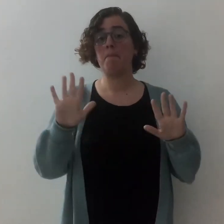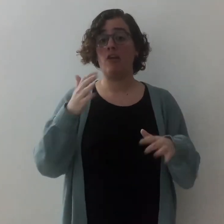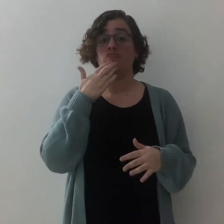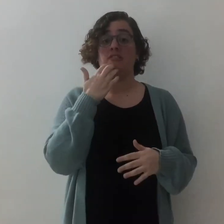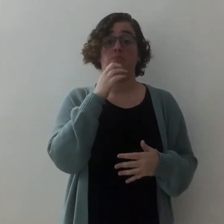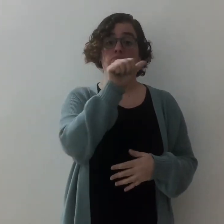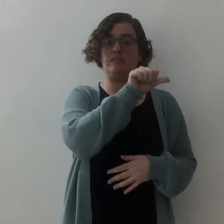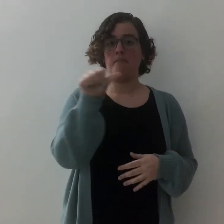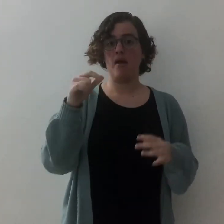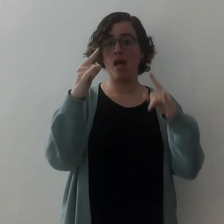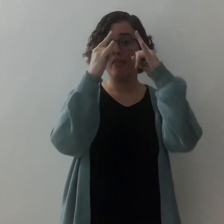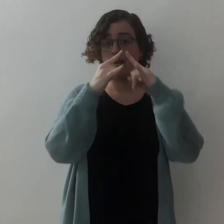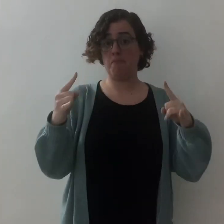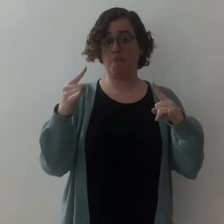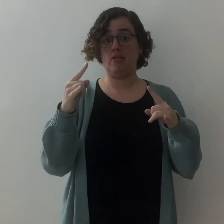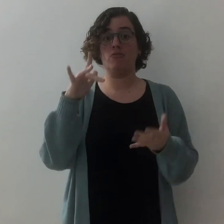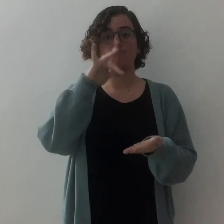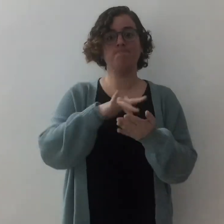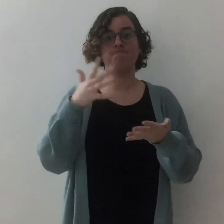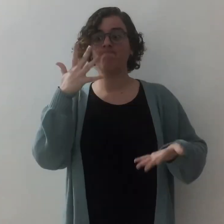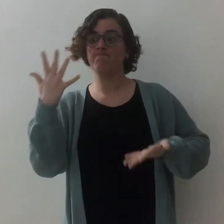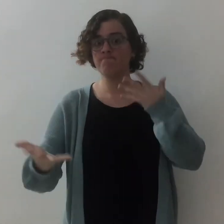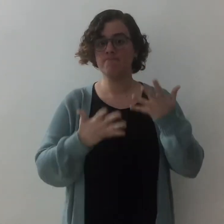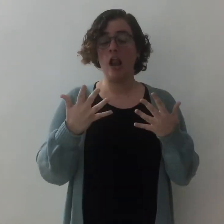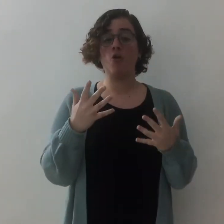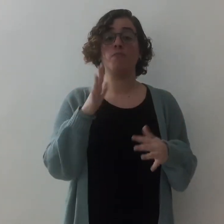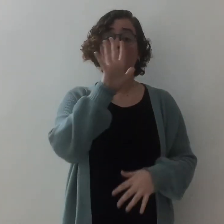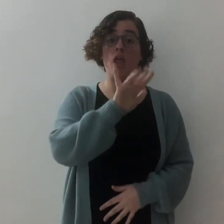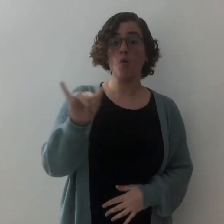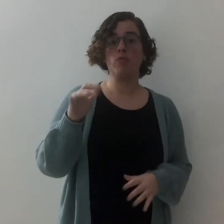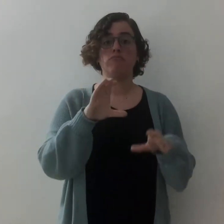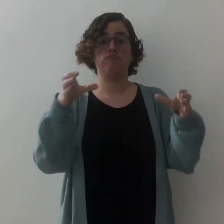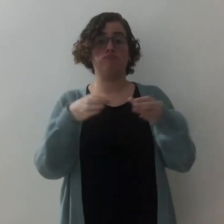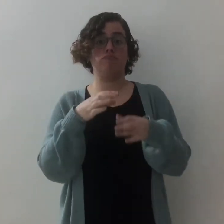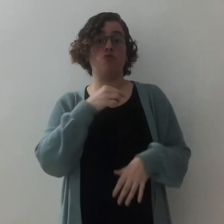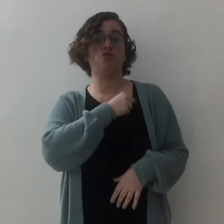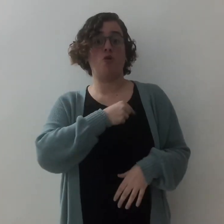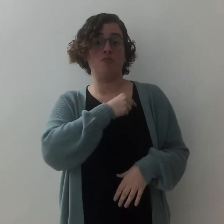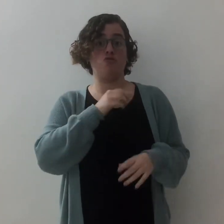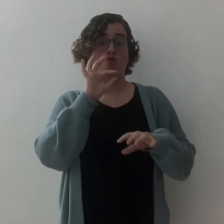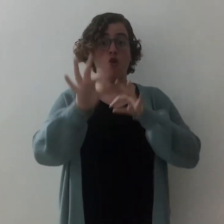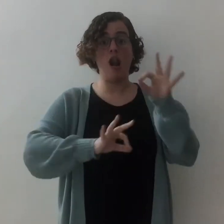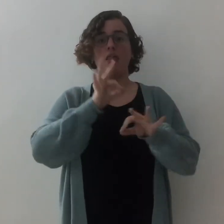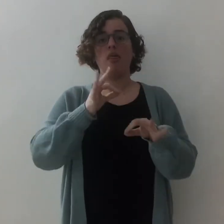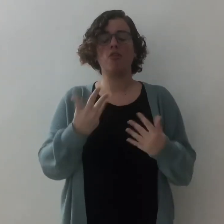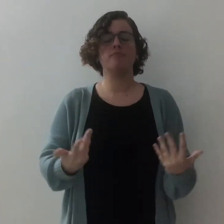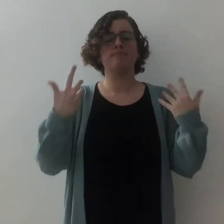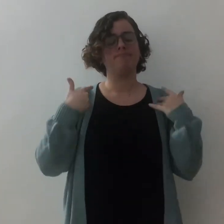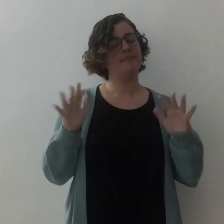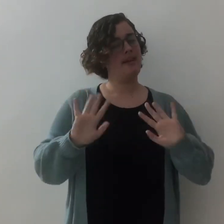La EUDY y el comité organizador no se hace responsable de cualquier accidente.